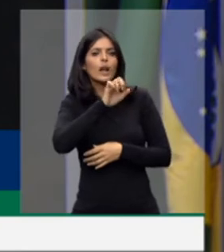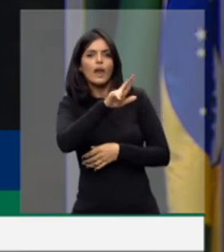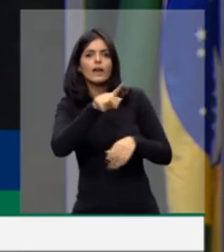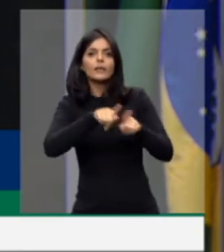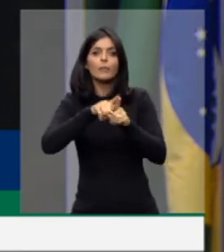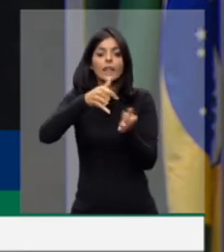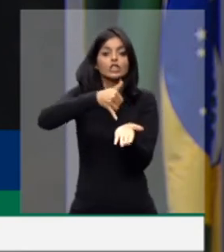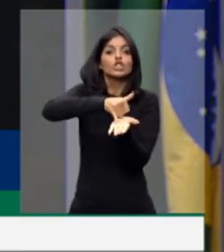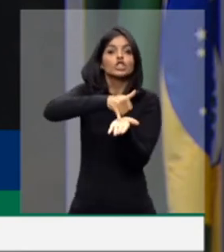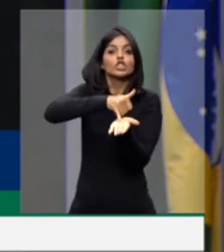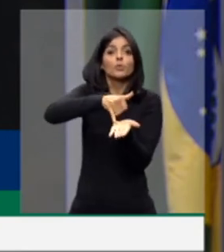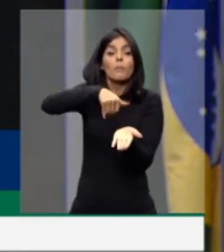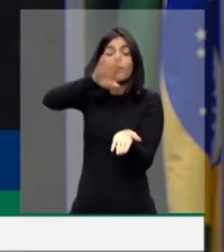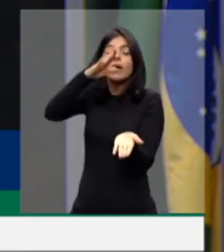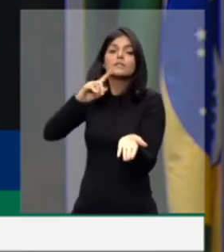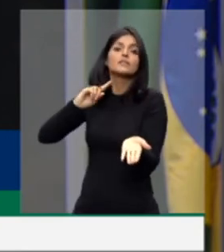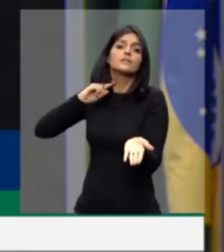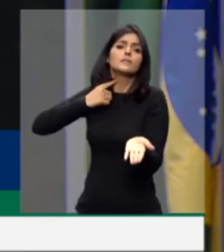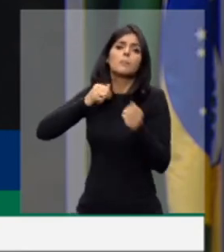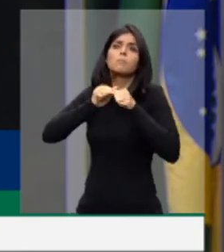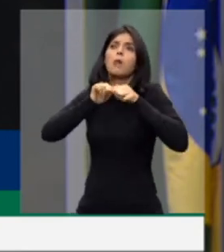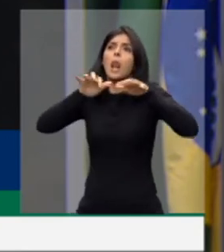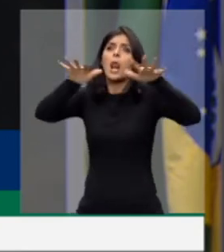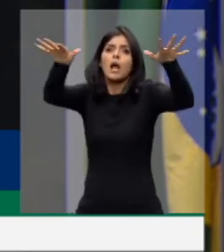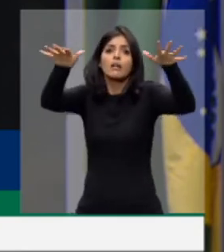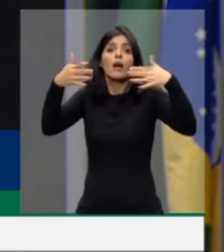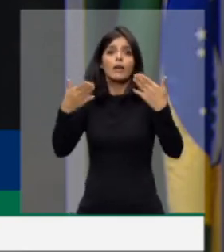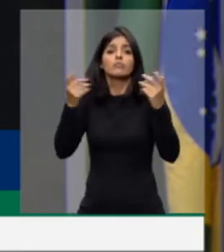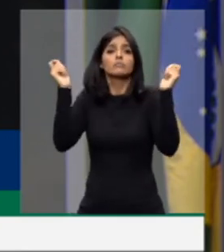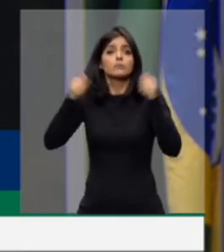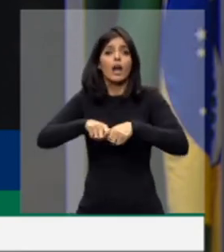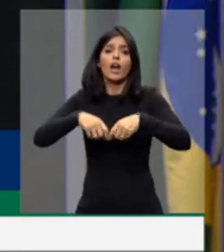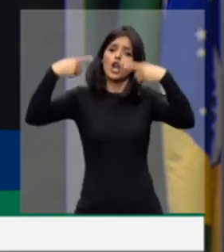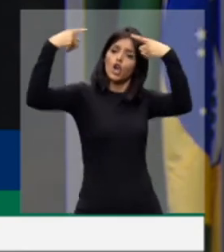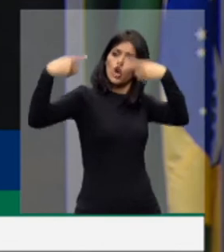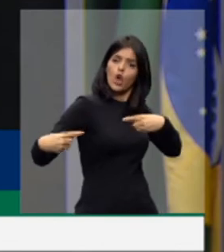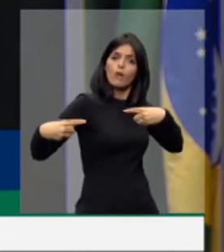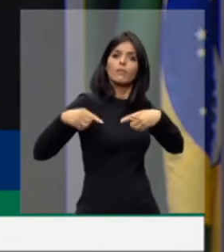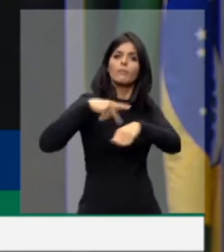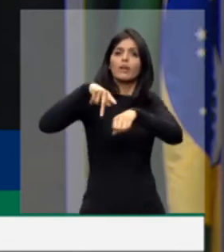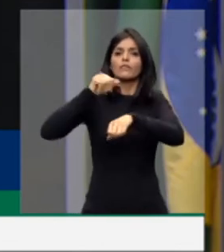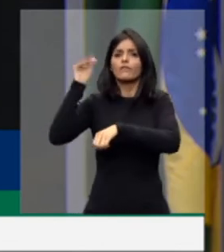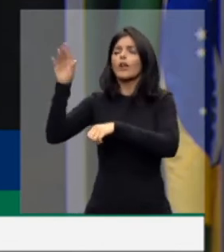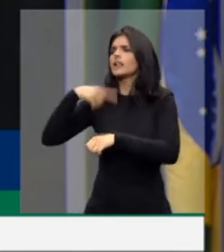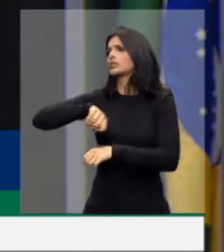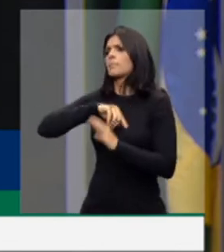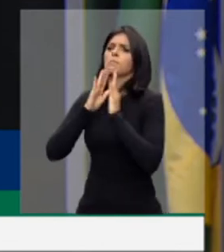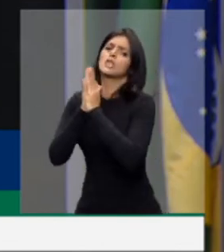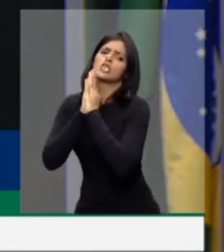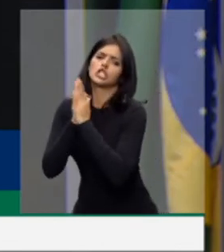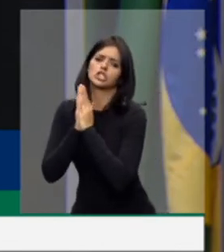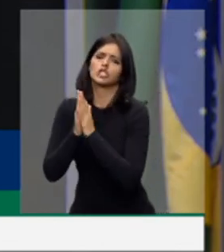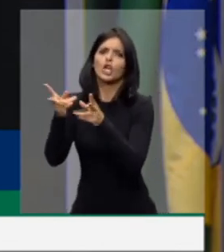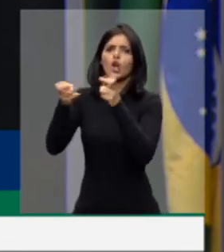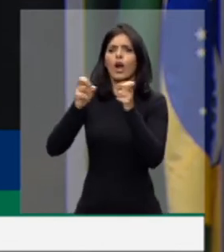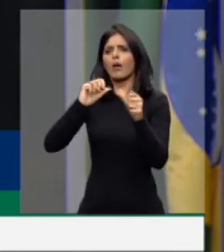QUE ACABE PARA TODOS, ACABE PARA TÉRMICAS, ACABE PARA NUCLEAR, ACABE DE ÓLEO DIESEL, QUE É A MAIS POUENTE E TEREMOS CONDIÇÕES DE